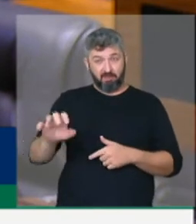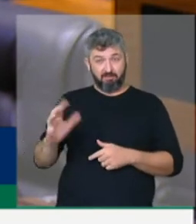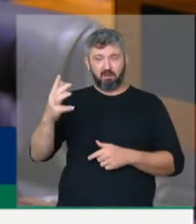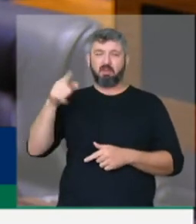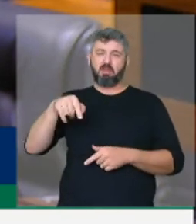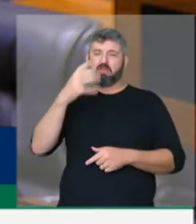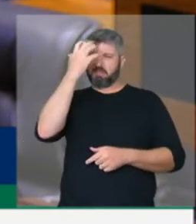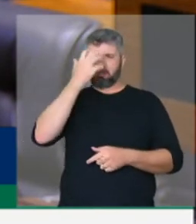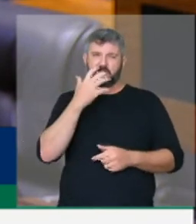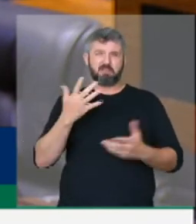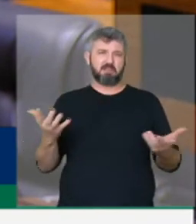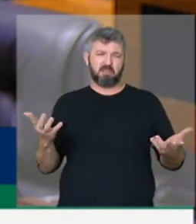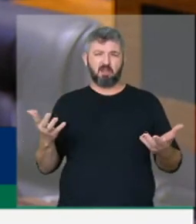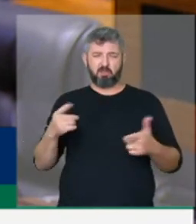SÉRIA. ENTÃO, ESSA CASA HOJE... DEU UMA RESPOSTA É